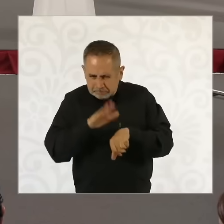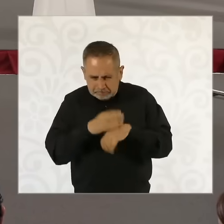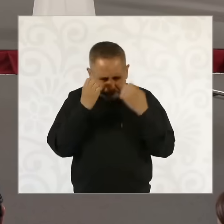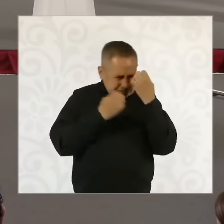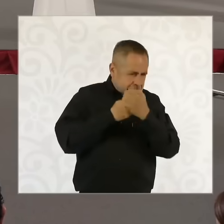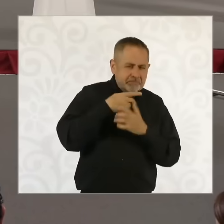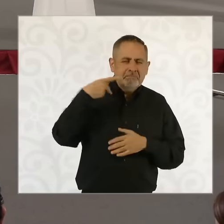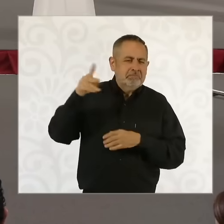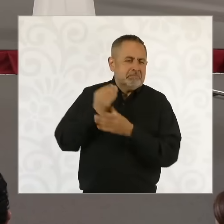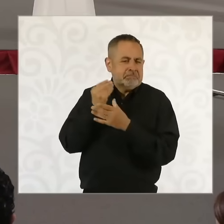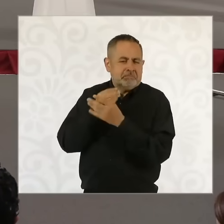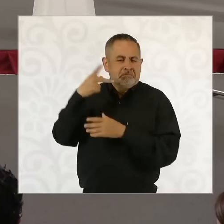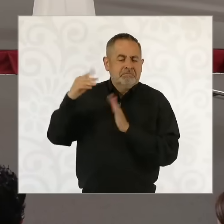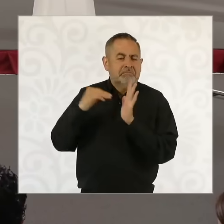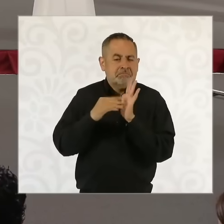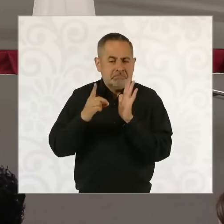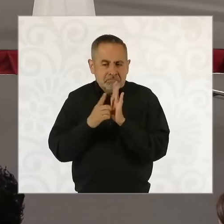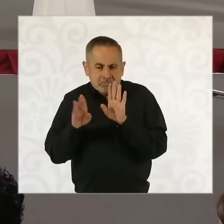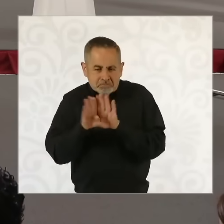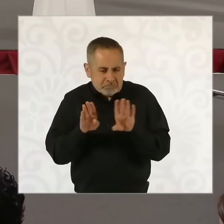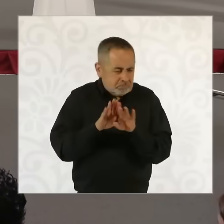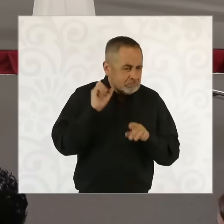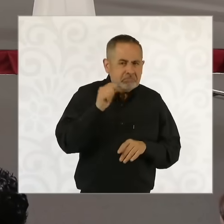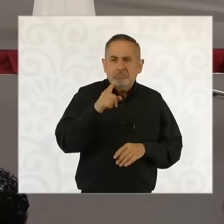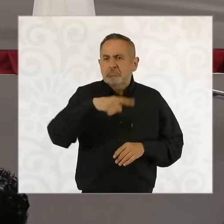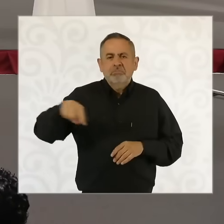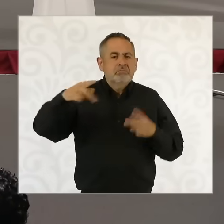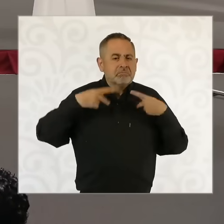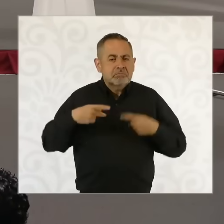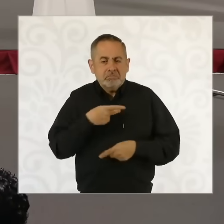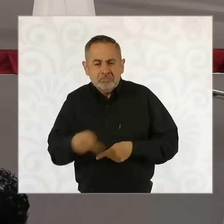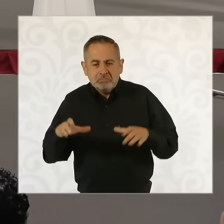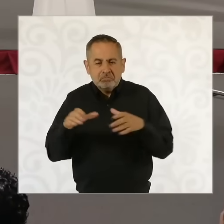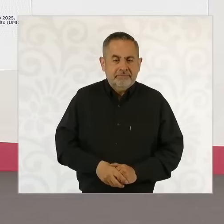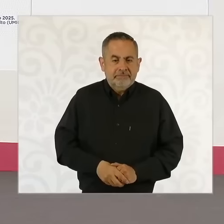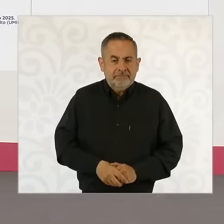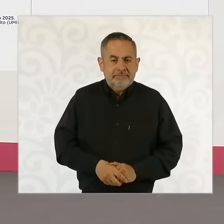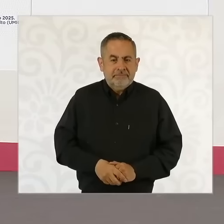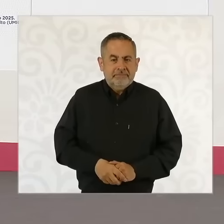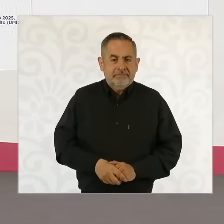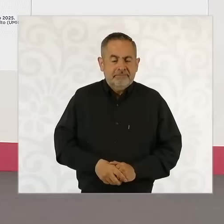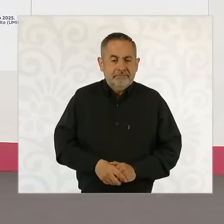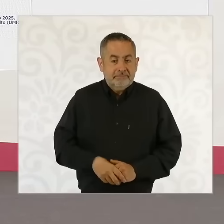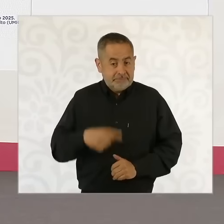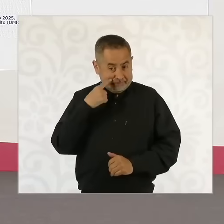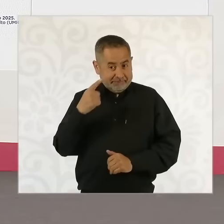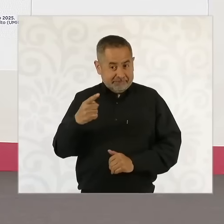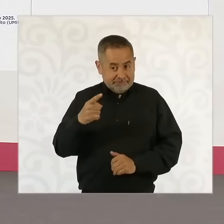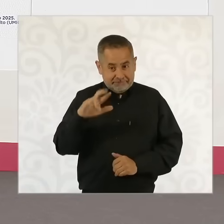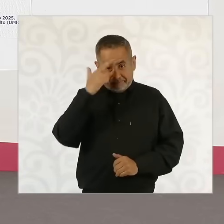metodologías de la disminución de la pobreza en México recuerdan que habían dicho que 9.5